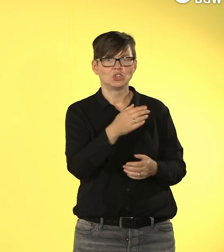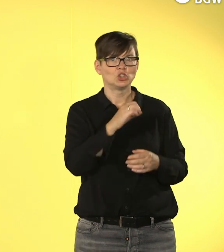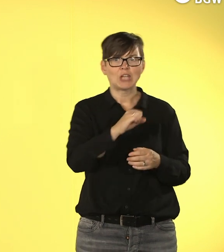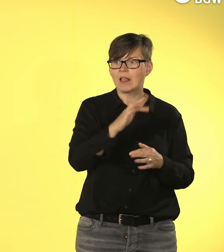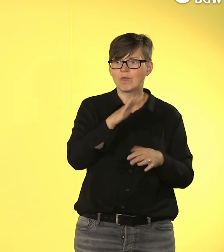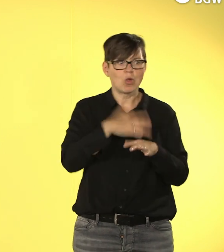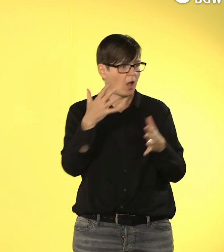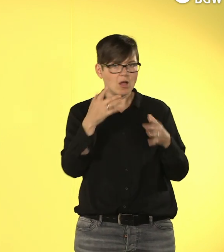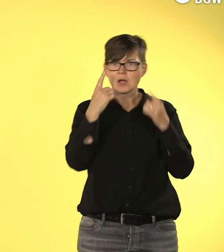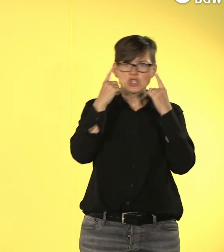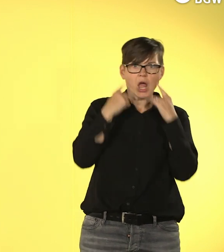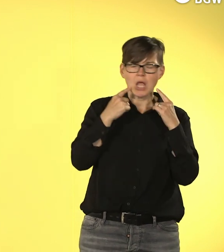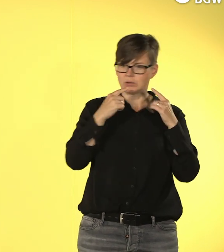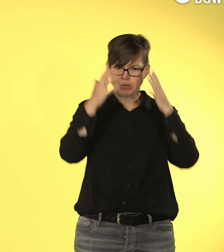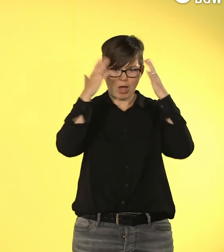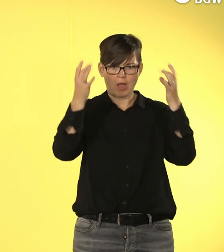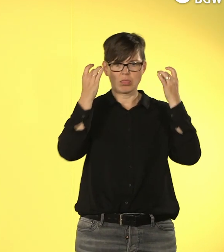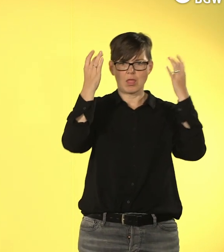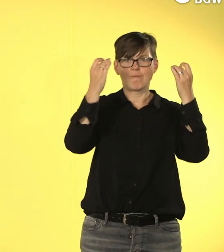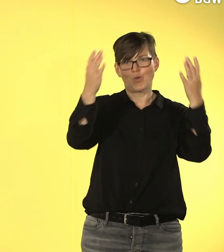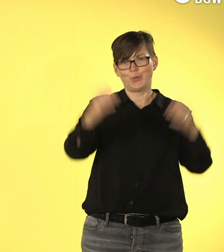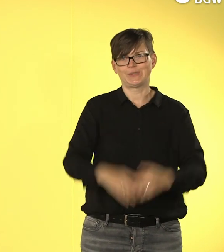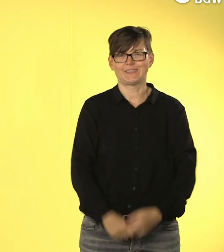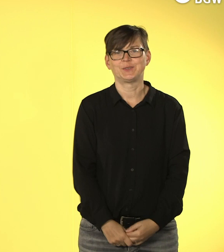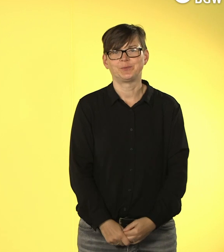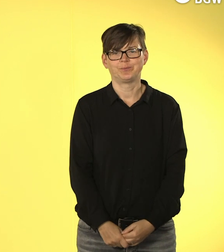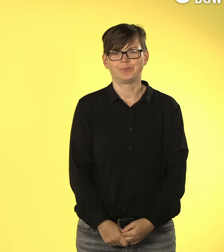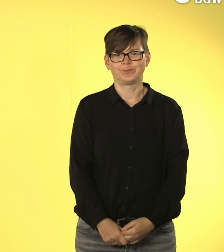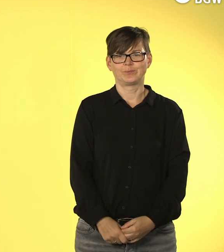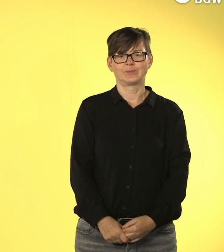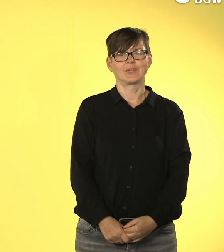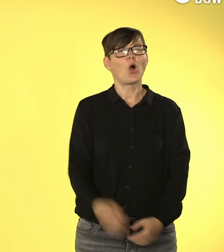Hier haben wir den Punkt, den der Schreiber angesprochen hat.